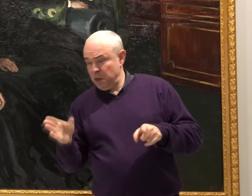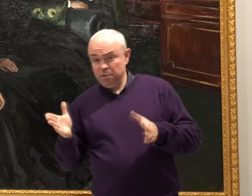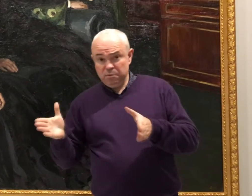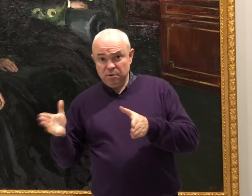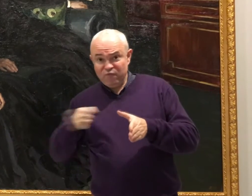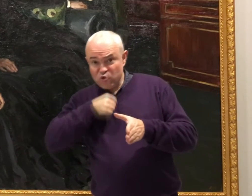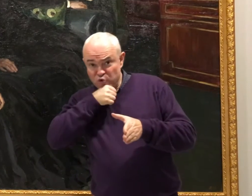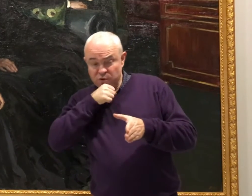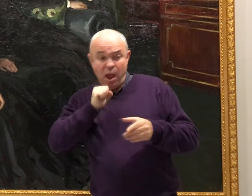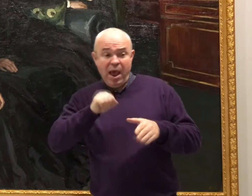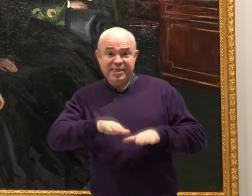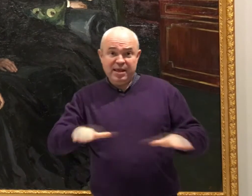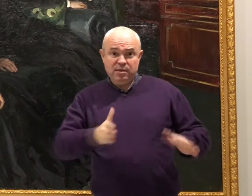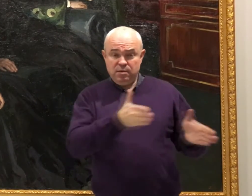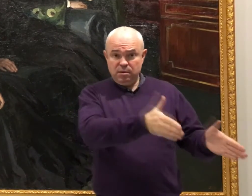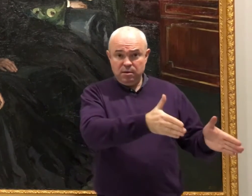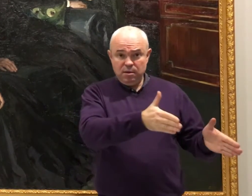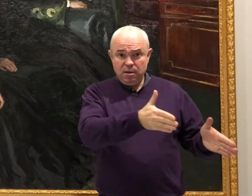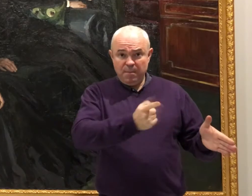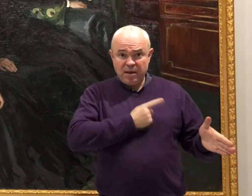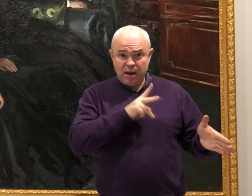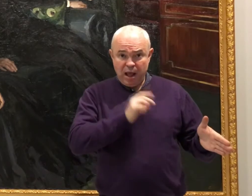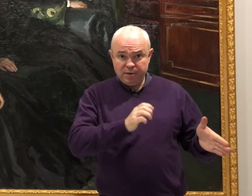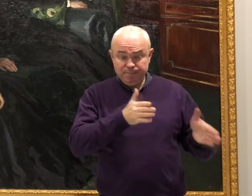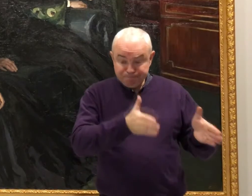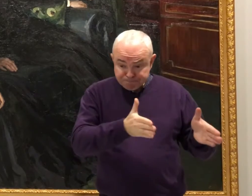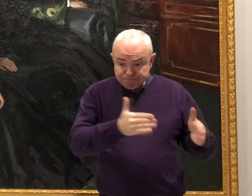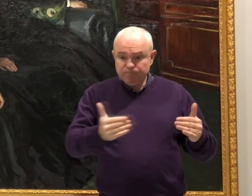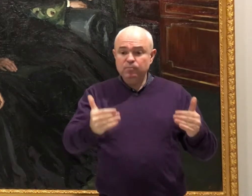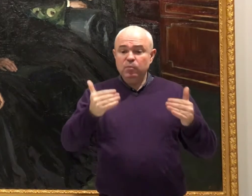Экскурсии для взрослых, мастер-класс для детей…